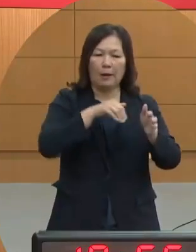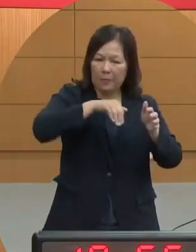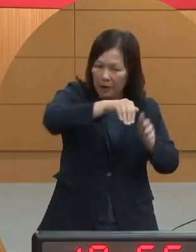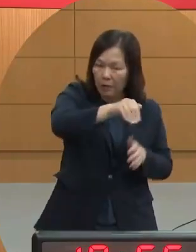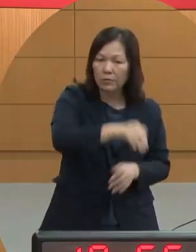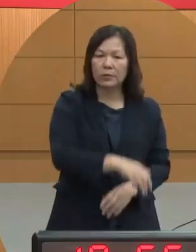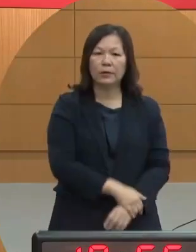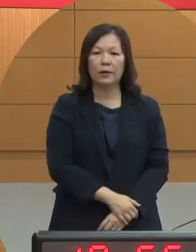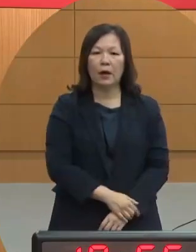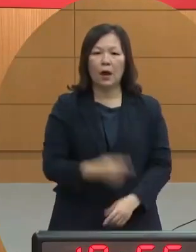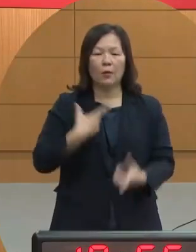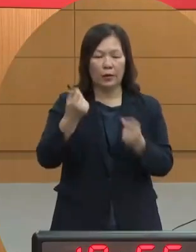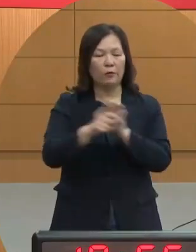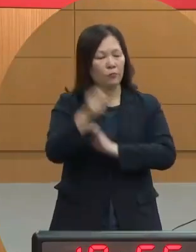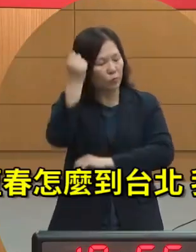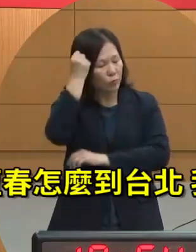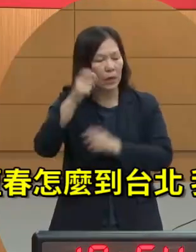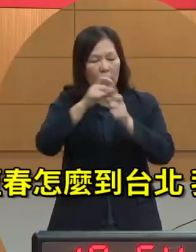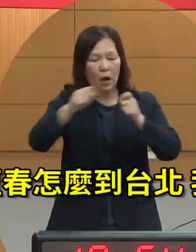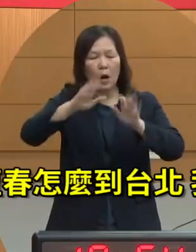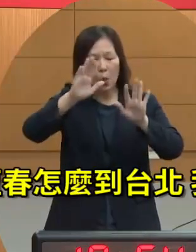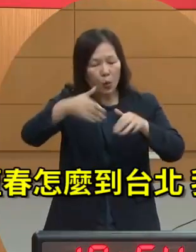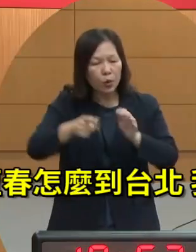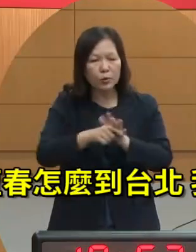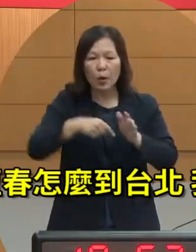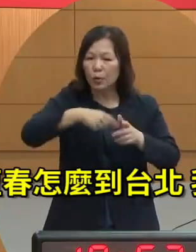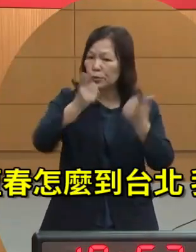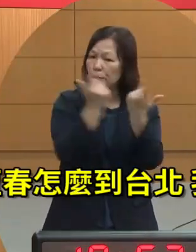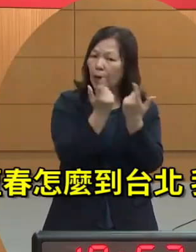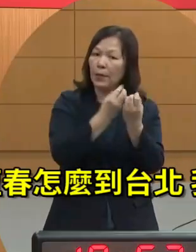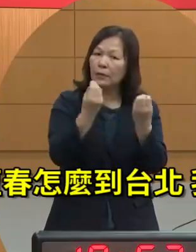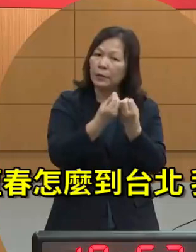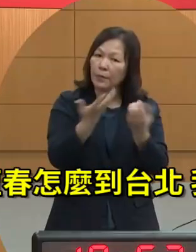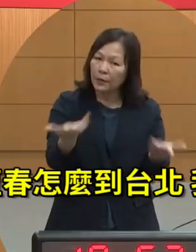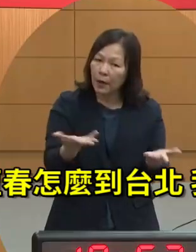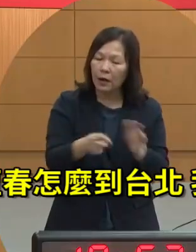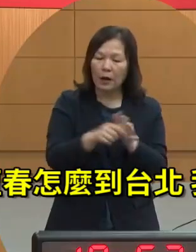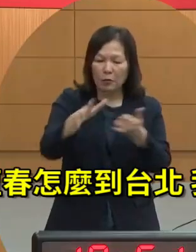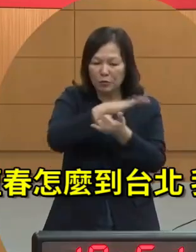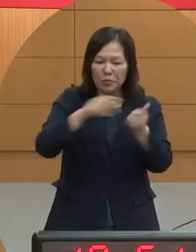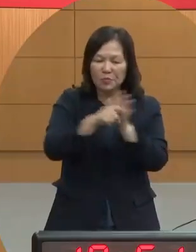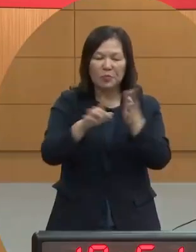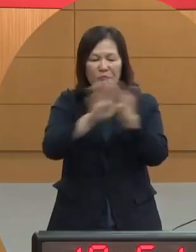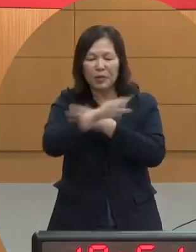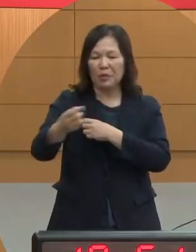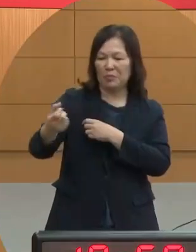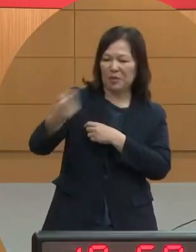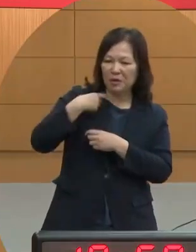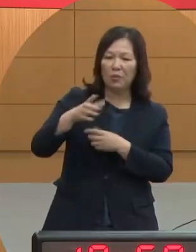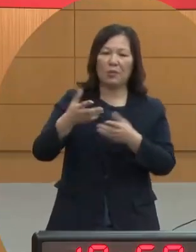而且我住在恆春 恆春怎麼到台北 我告訴你全台灣可能沒人比我更了解 我常常南北跑